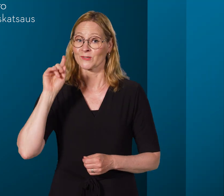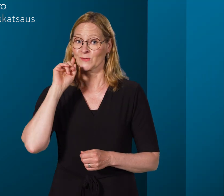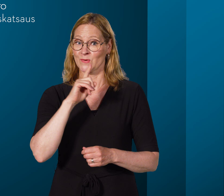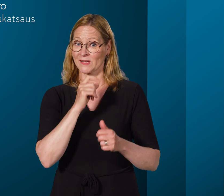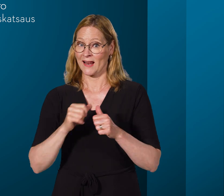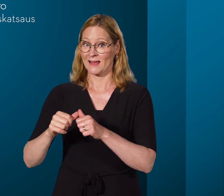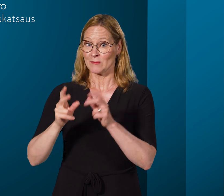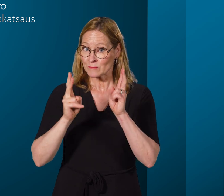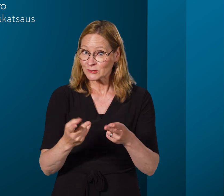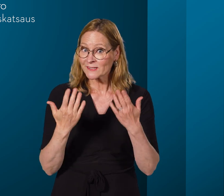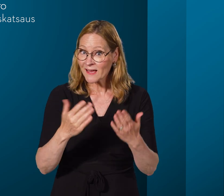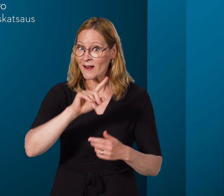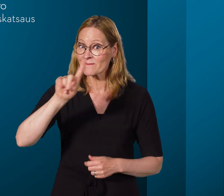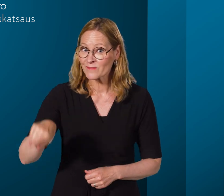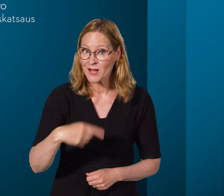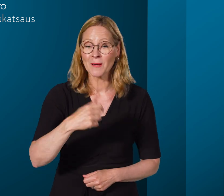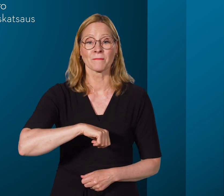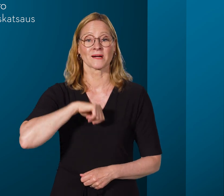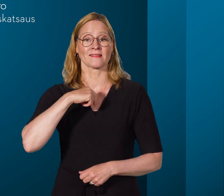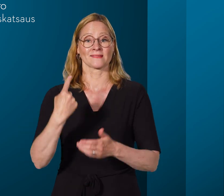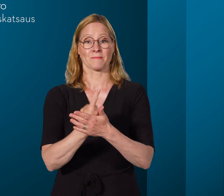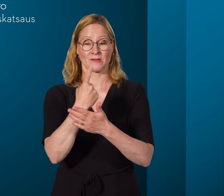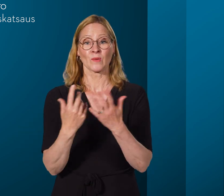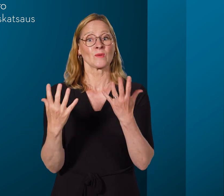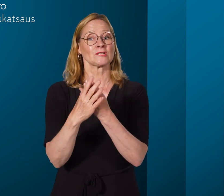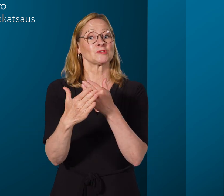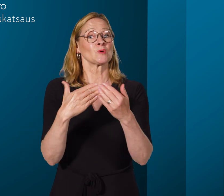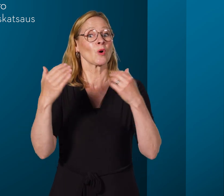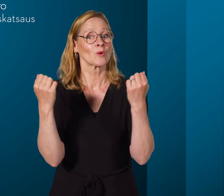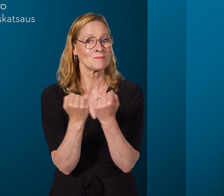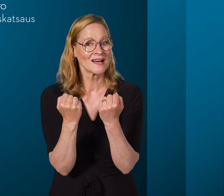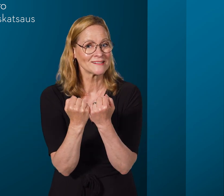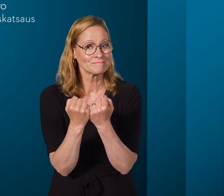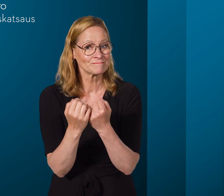Kuurojen Liitto on tänäkin vuonna Pride-tapahtuman yhteisökumppani!